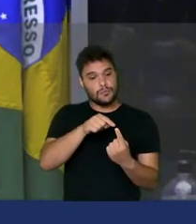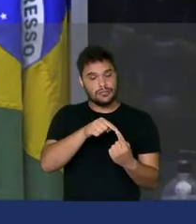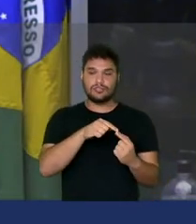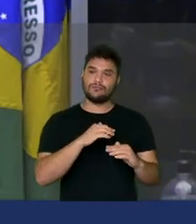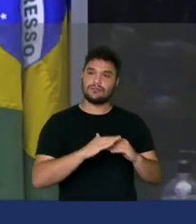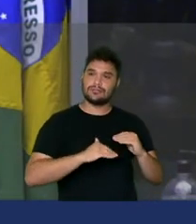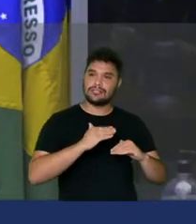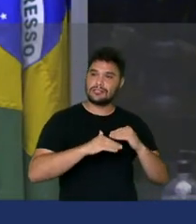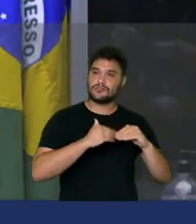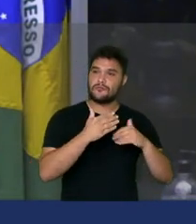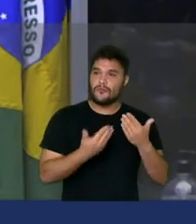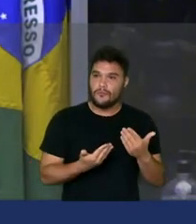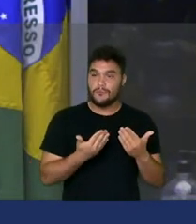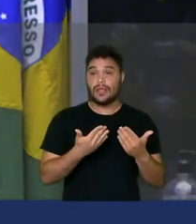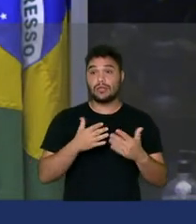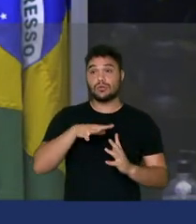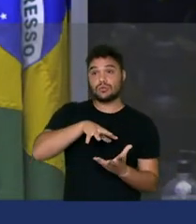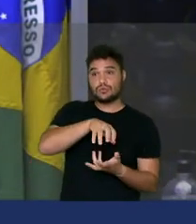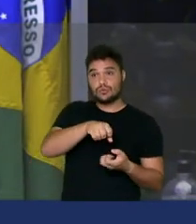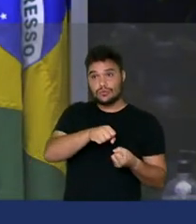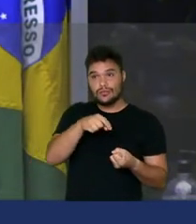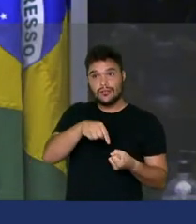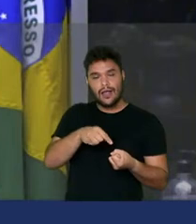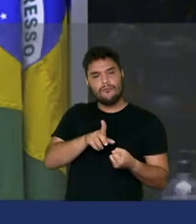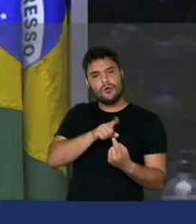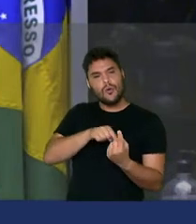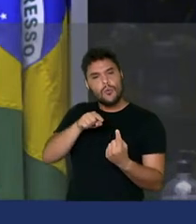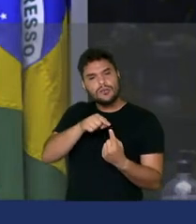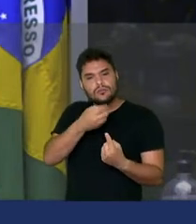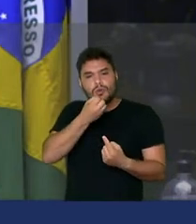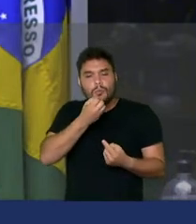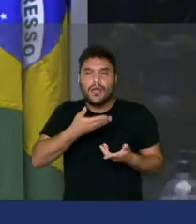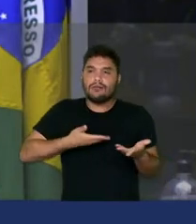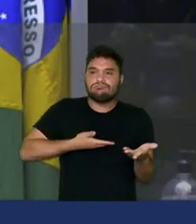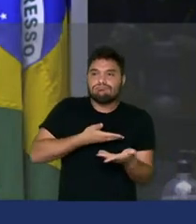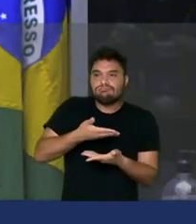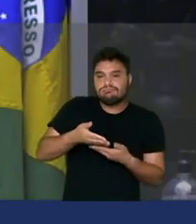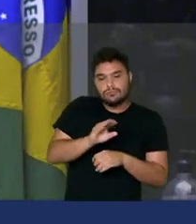UNIDAS POR INTERMÉDIO DOS 17 OBJETIVOS DE DESENVOLVIMENTO SUSTENTÁVEL NA BUSCA DO BEM-ESTAR DA PRESERVAÇÃO